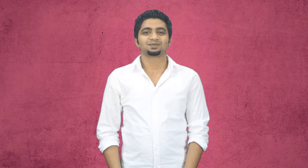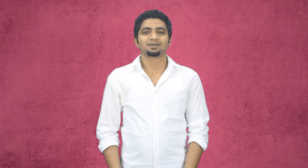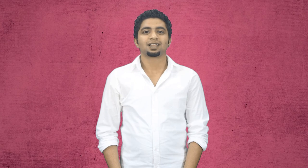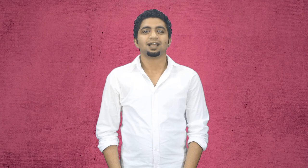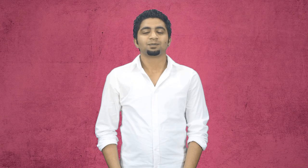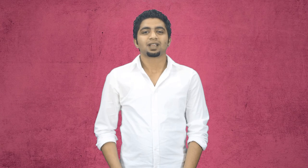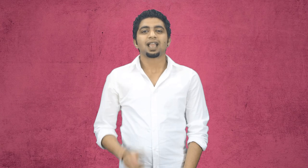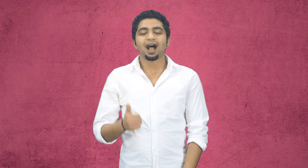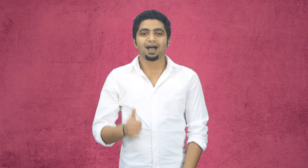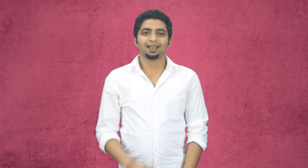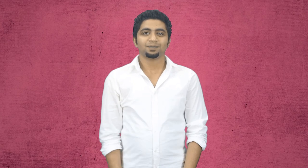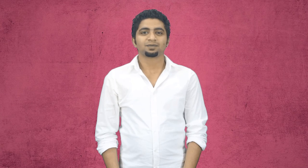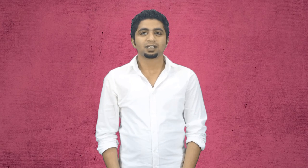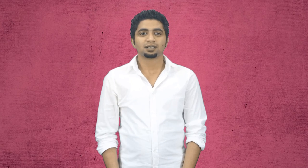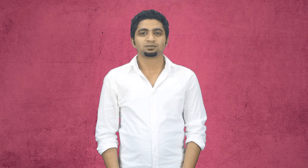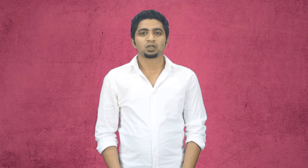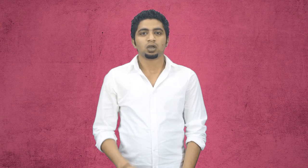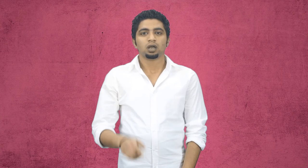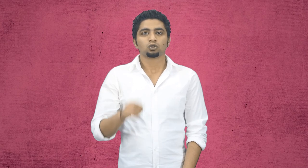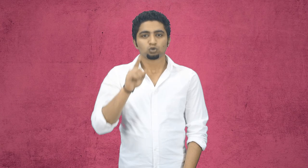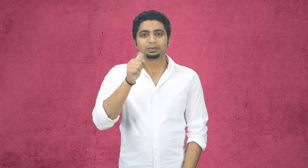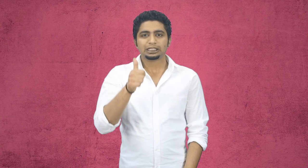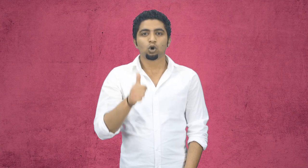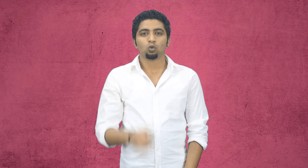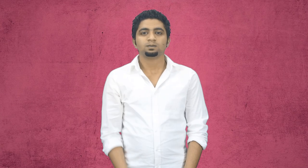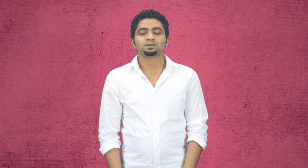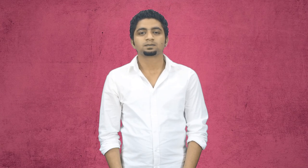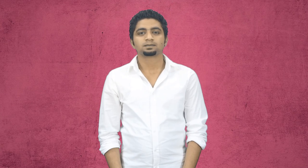Wie geht es dir? Geht es dir gut?